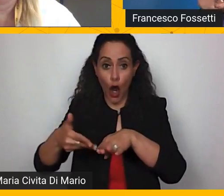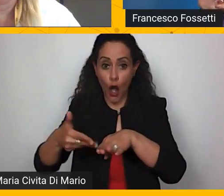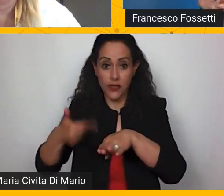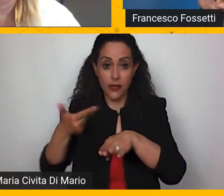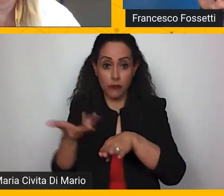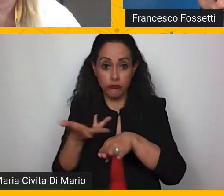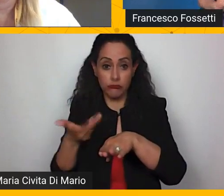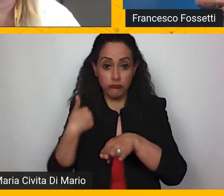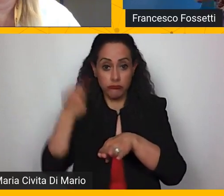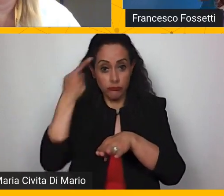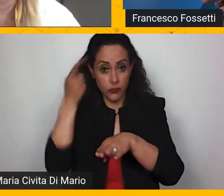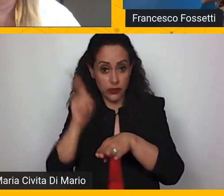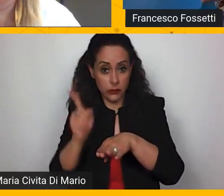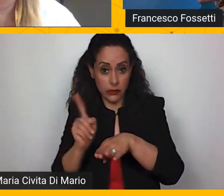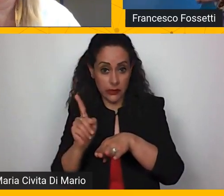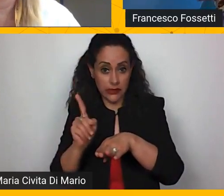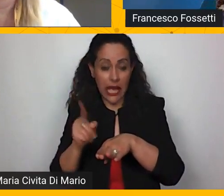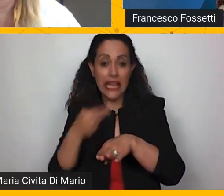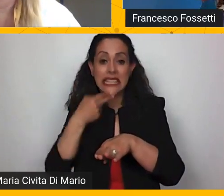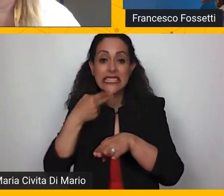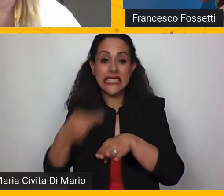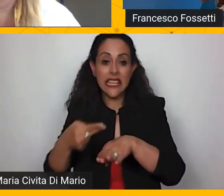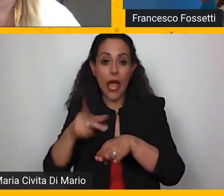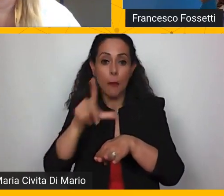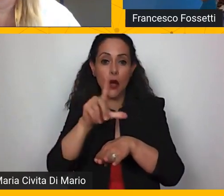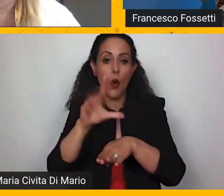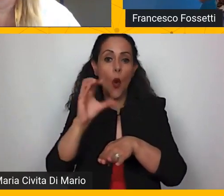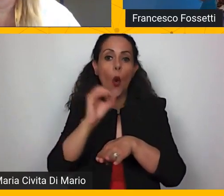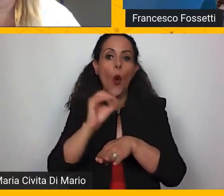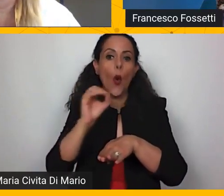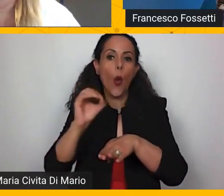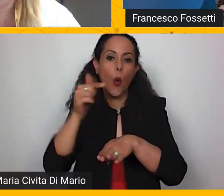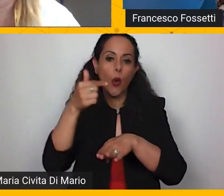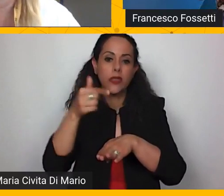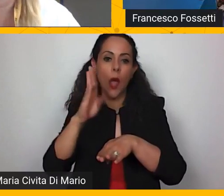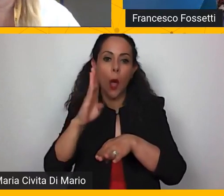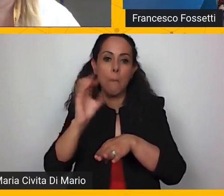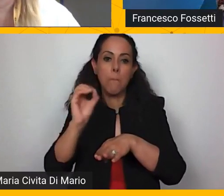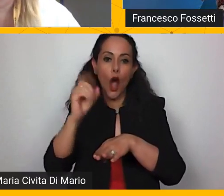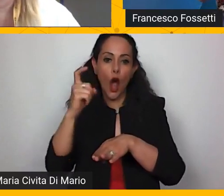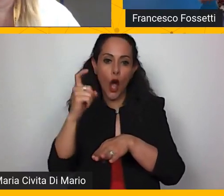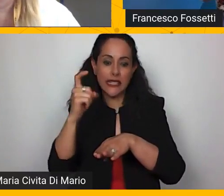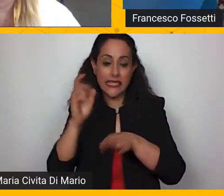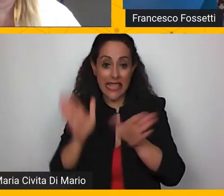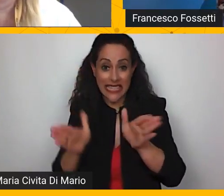all'interno si chiamano okay?